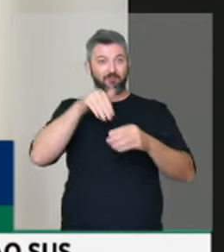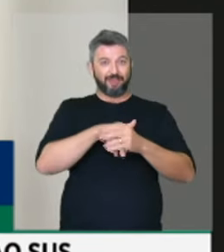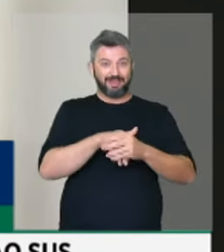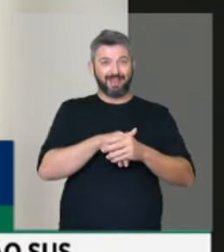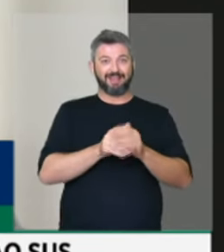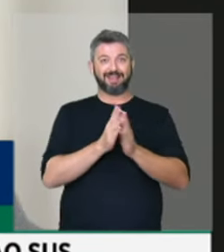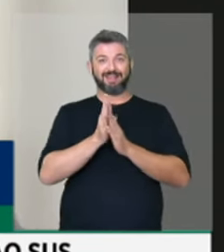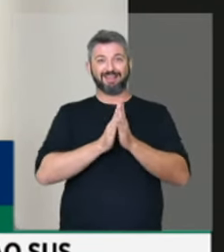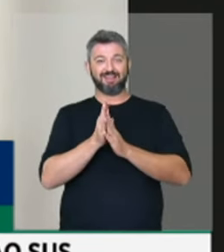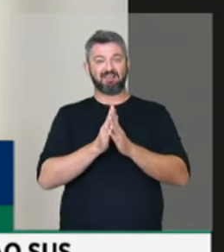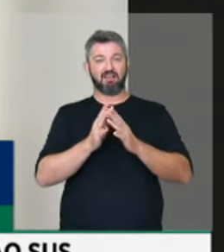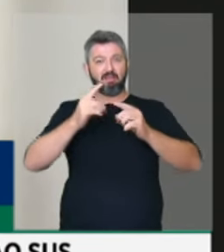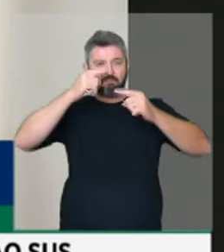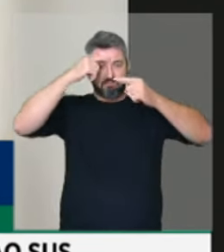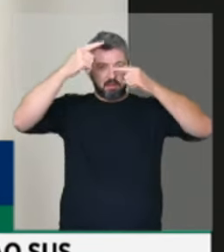ALGUMA COISA PARA VOTAR CONTRA, PORQUE ELES SÃO DO